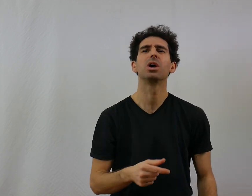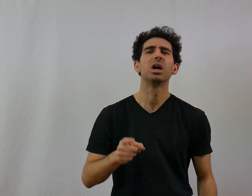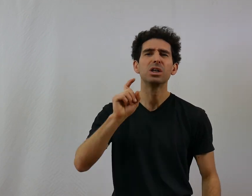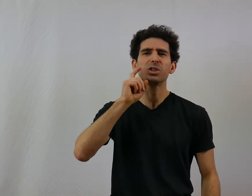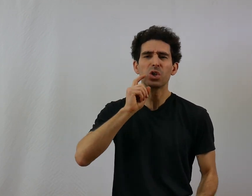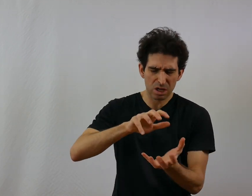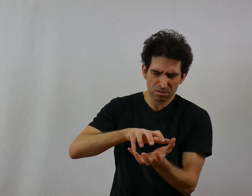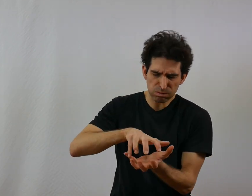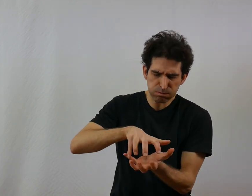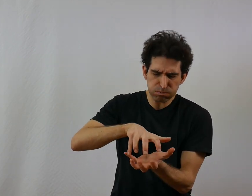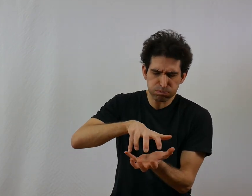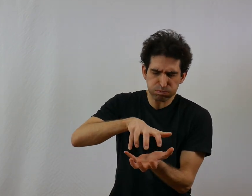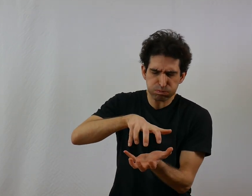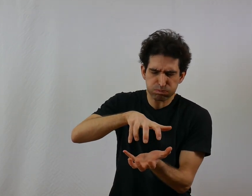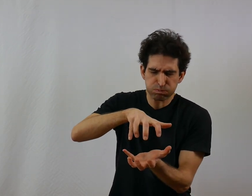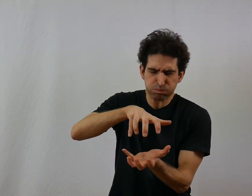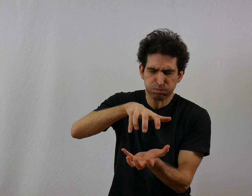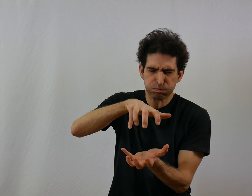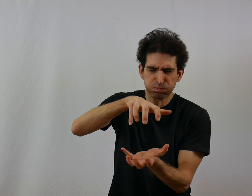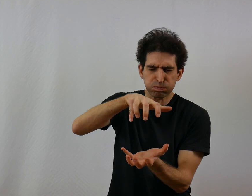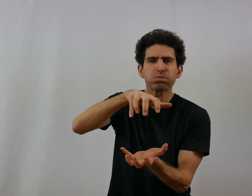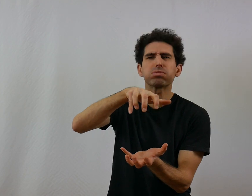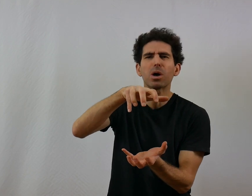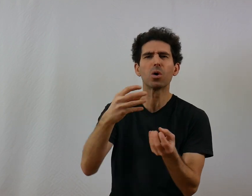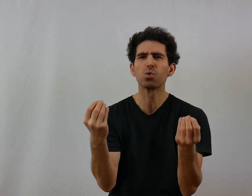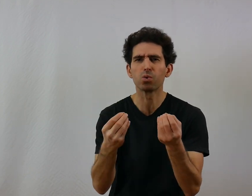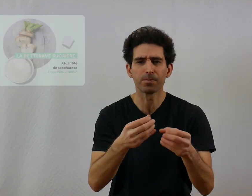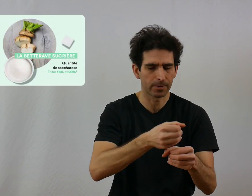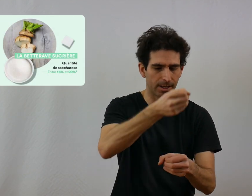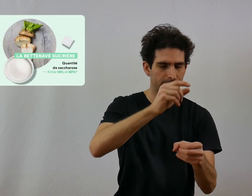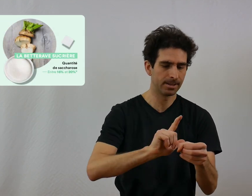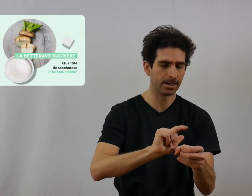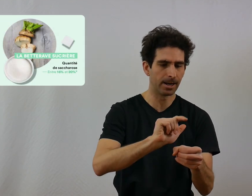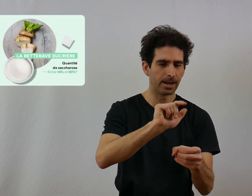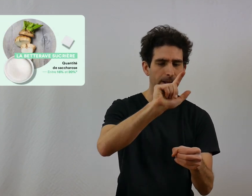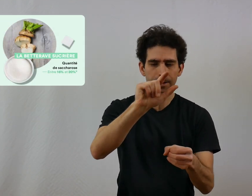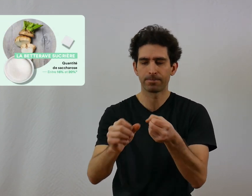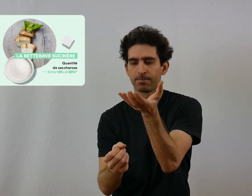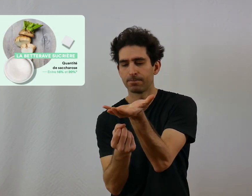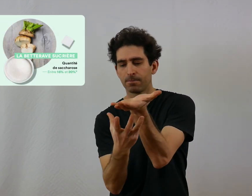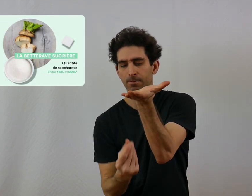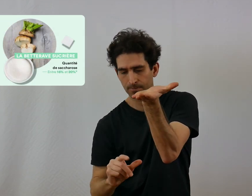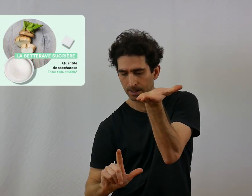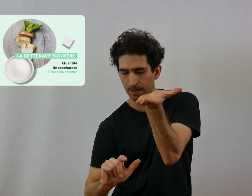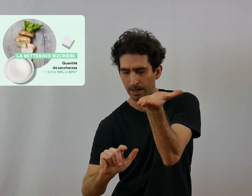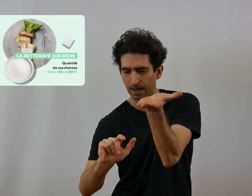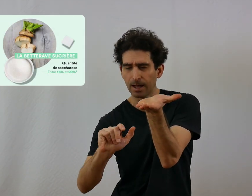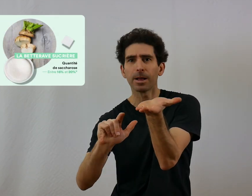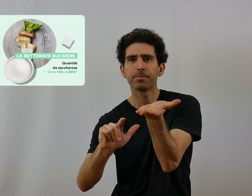stockent des grandes quantités de sucre. Où ça ? Dans la tige pour la canne à sucre et dans la racine pour la betterave sucrière,